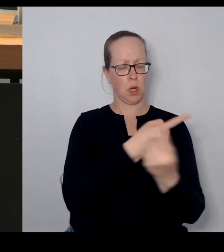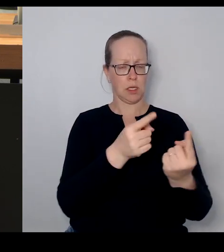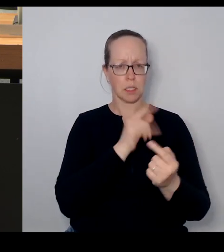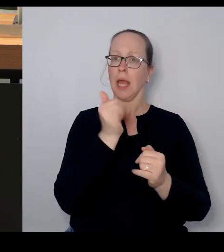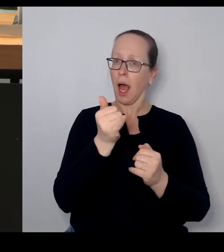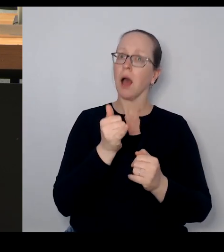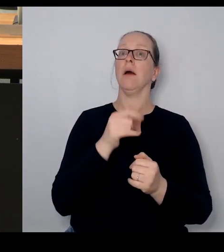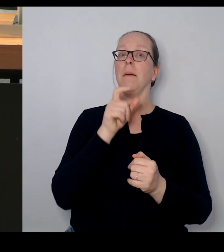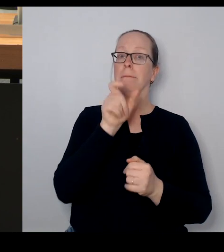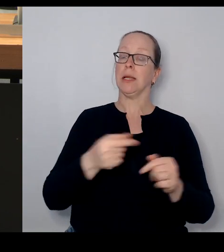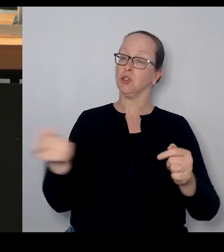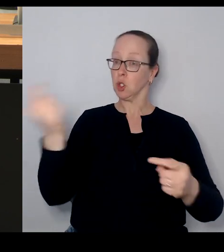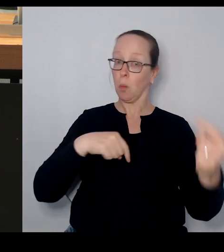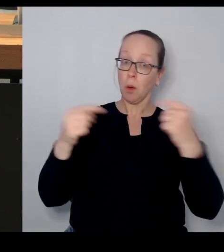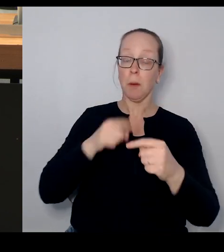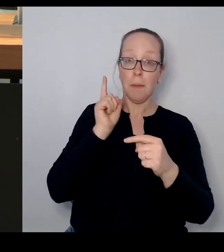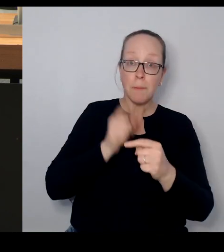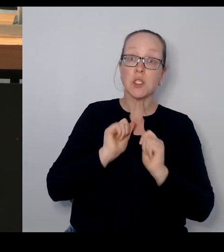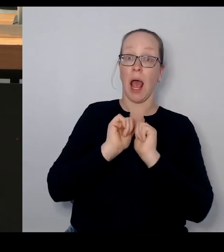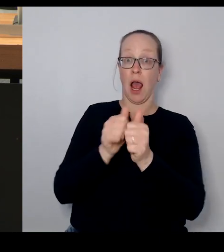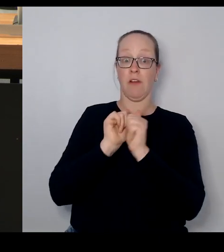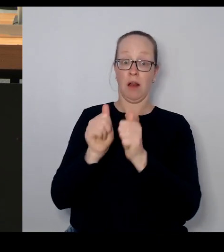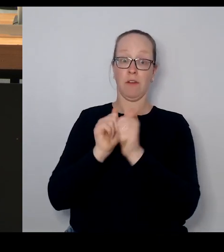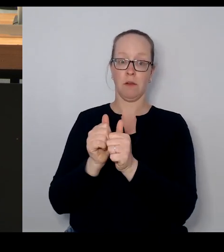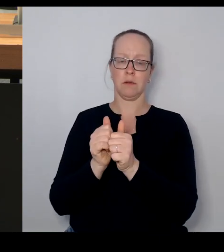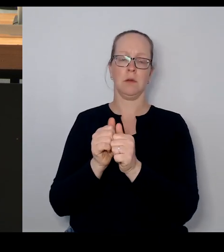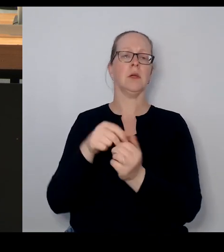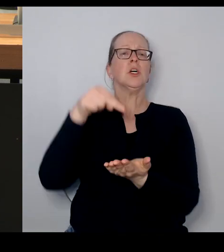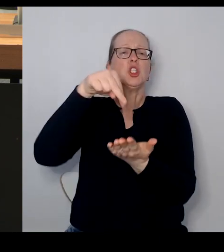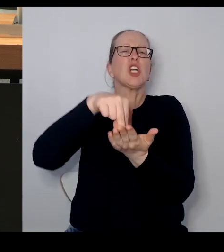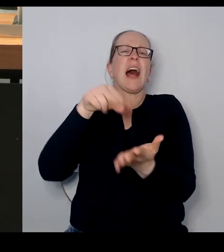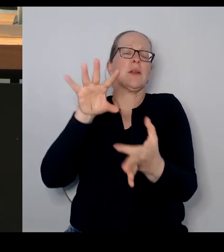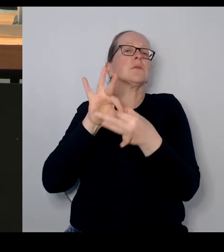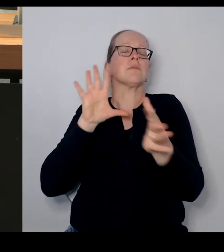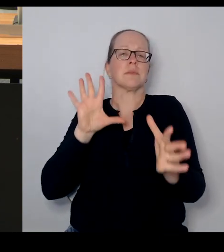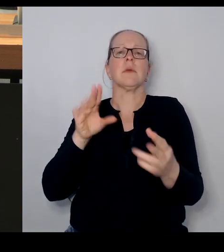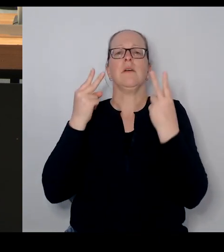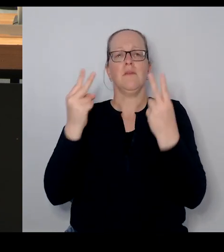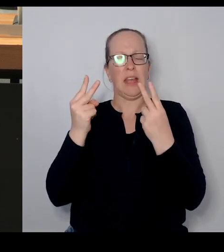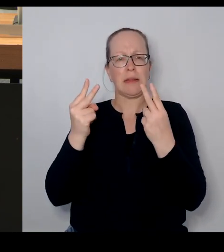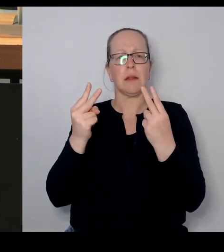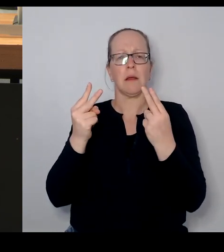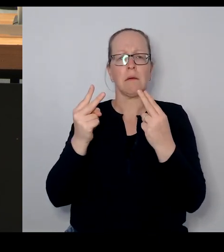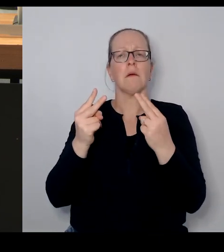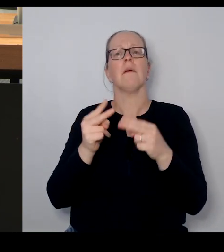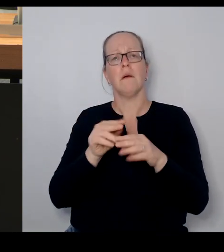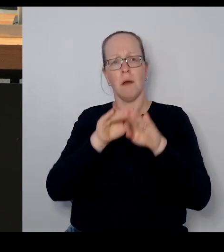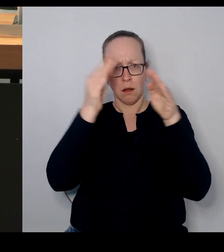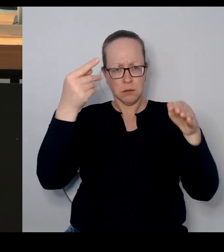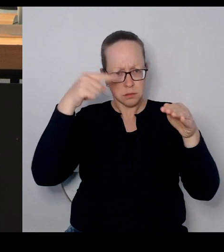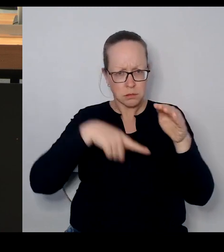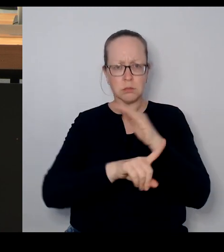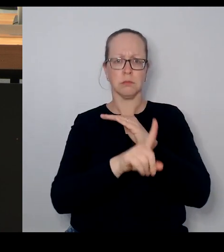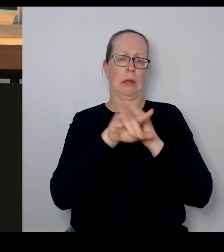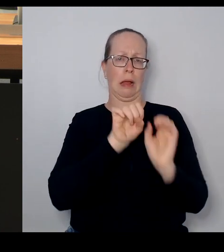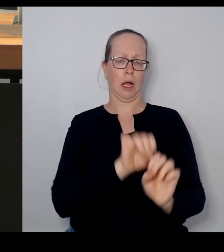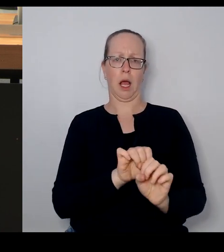untergebracht werden, die müssen ein Dach über dem Kopf haben. Die müssen auch eine Arbeit bekommen, damit wir Integration hier praktizieren können. Darum geht es